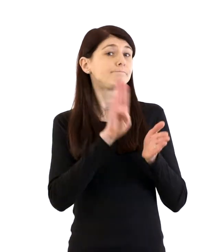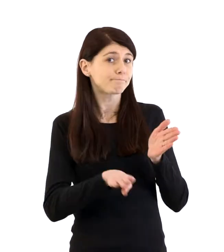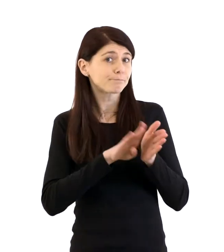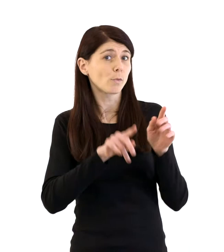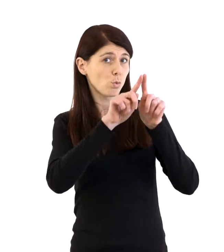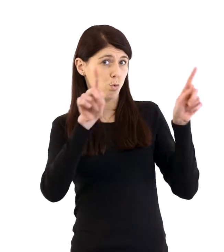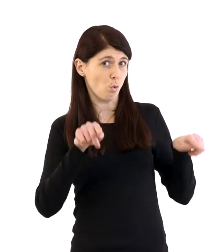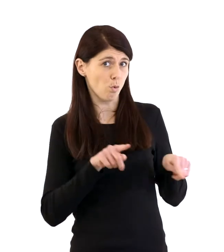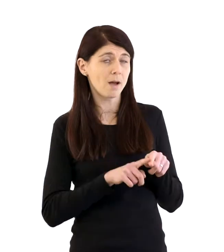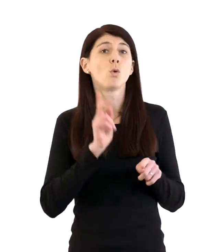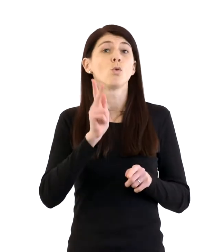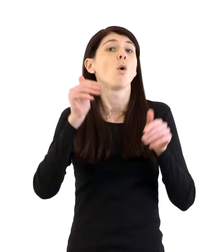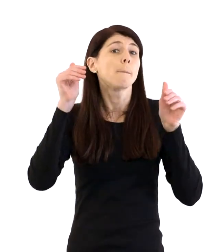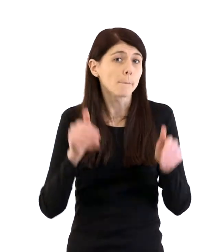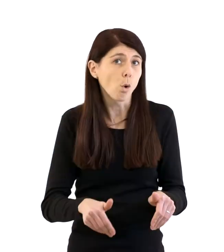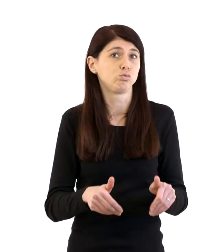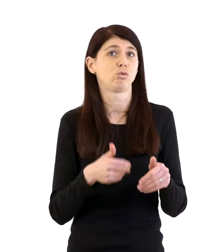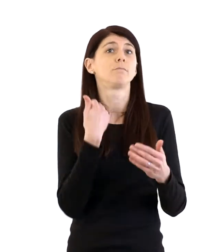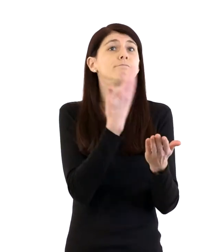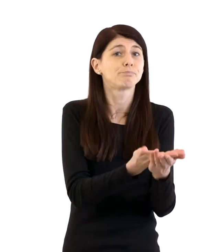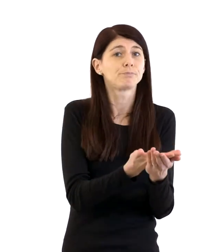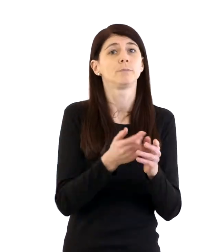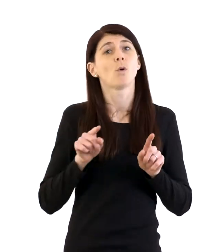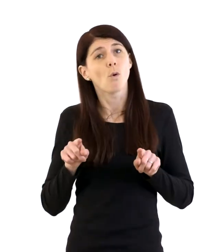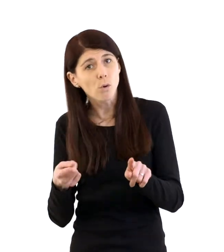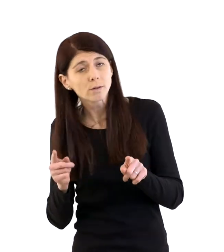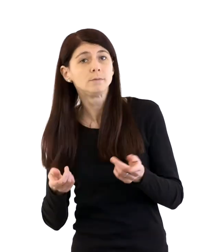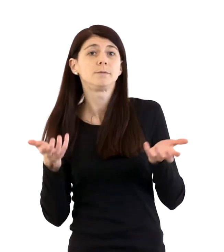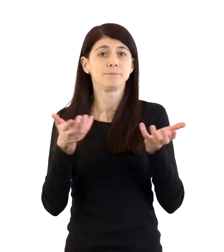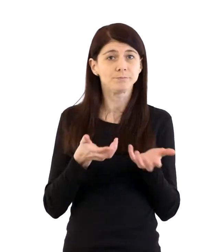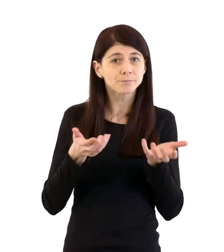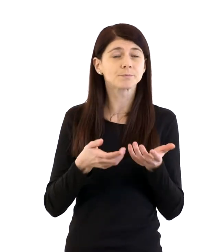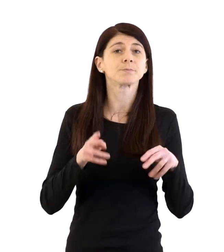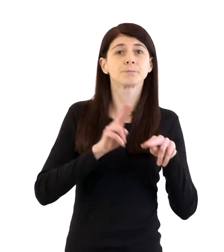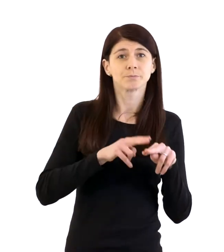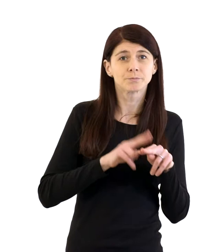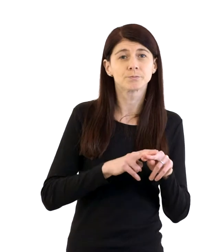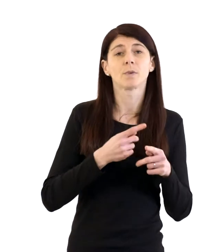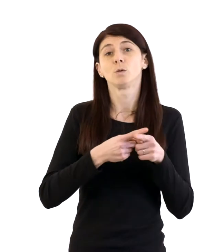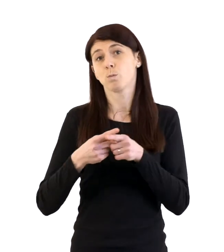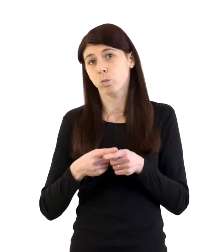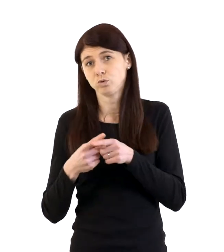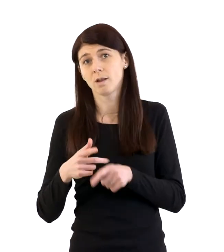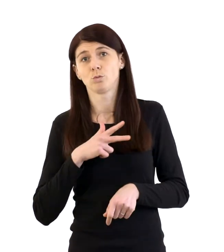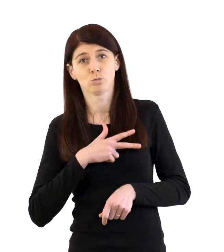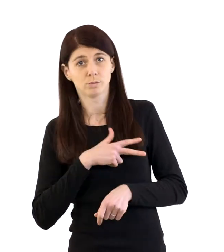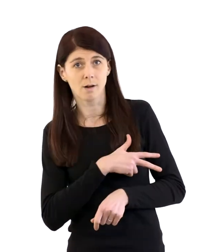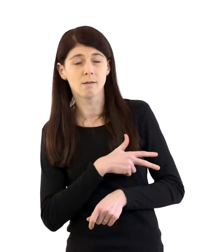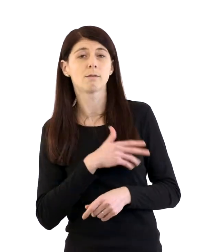Wniosek o dotację to standardowy formularz składany przez organizacje pozarządowe, spółdzielnie socjalne,